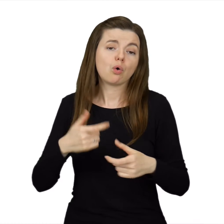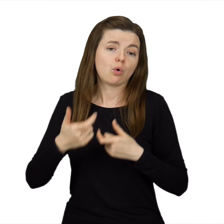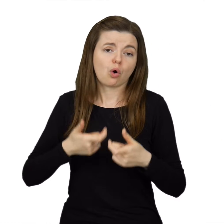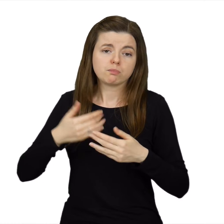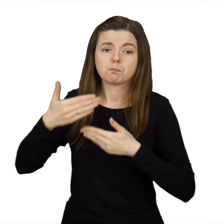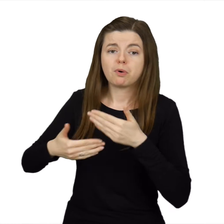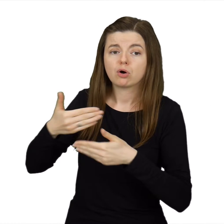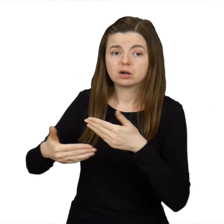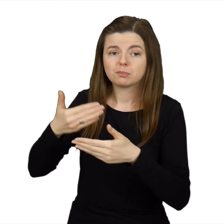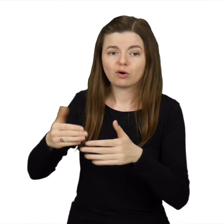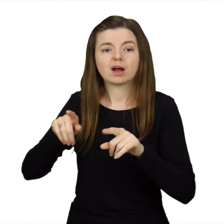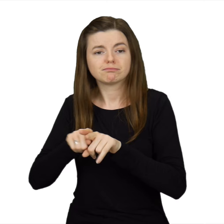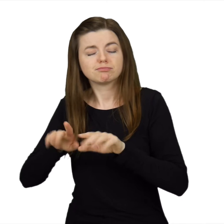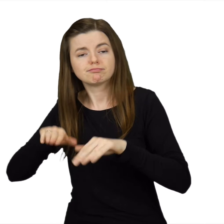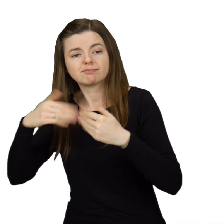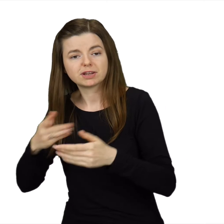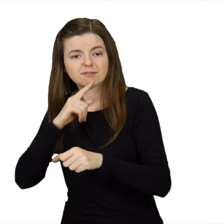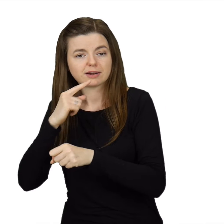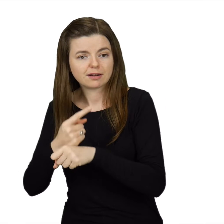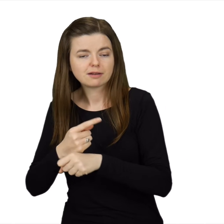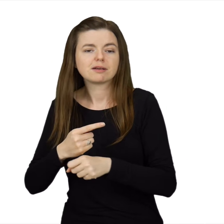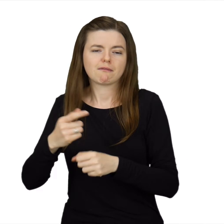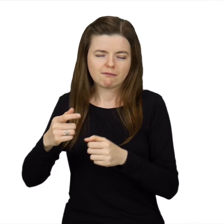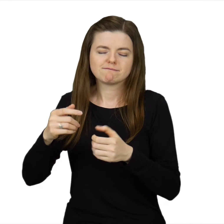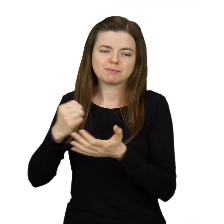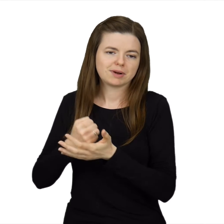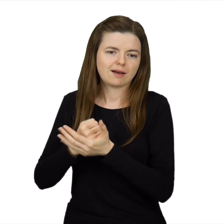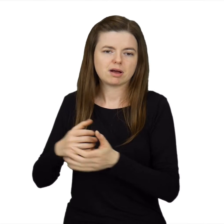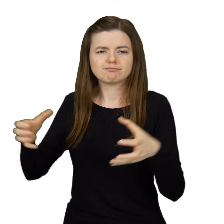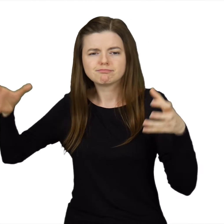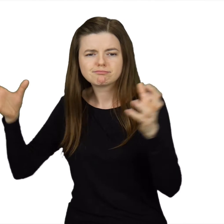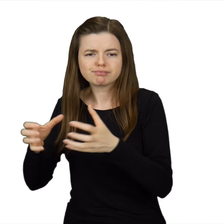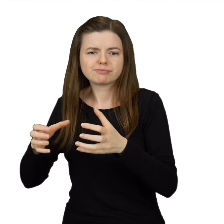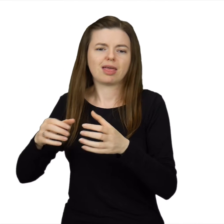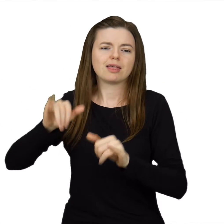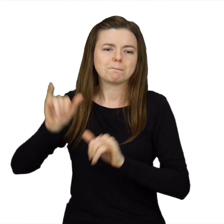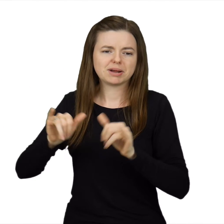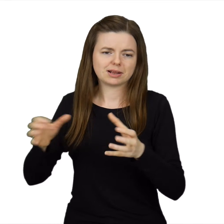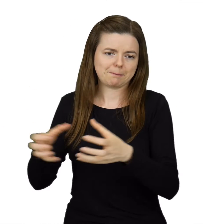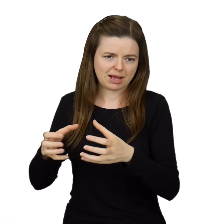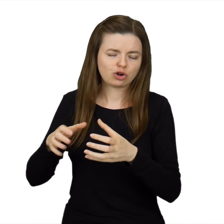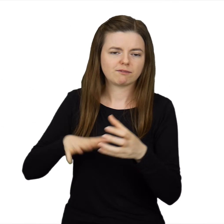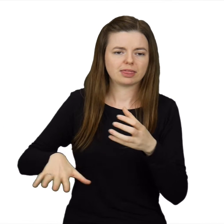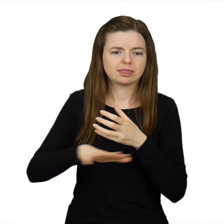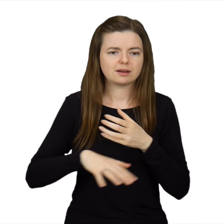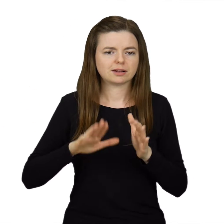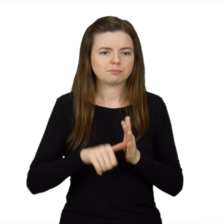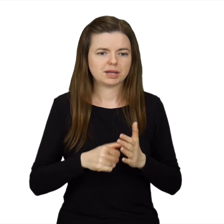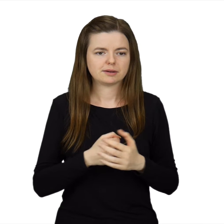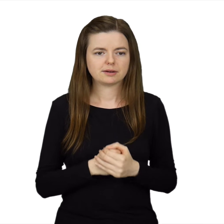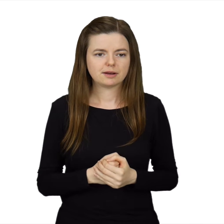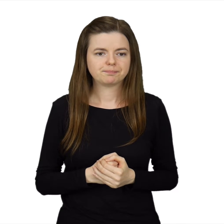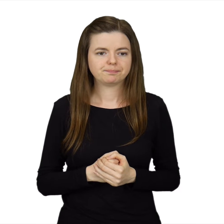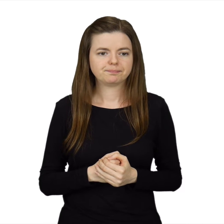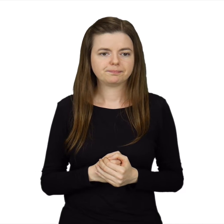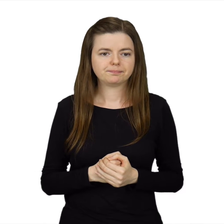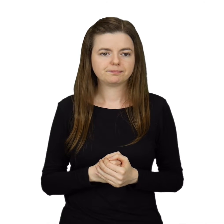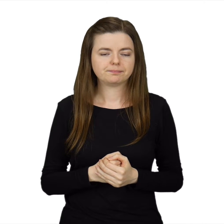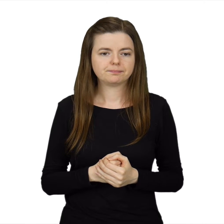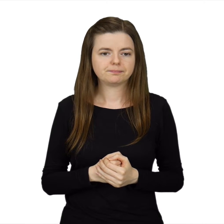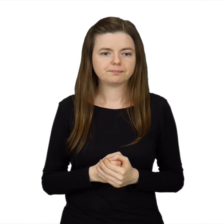prowadzenie postępowań i wydawanie decyzji dotyczących organizacji imprezy masowej na terenie Miasta.